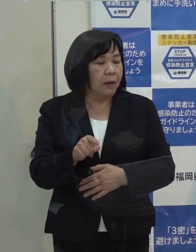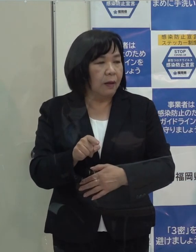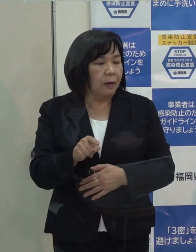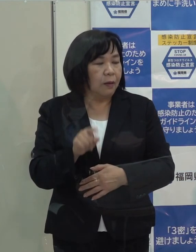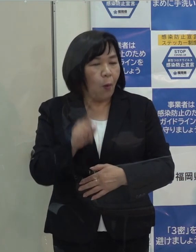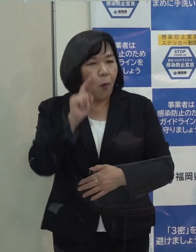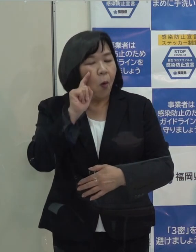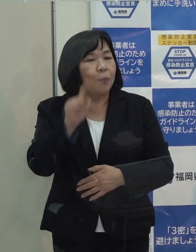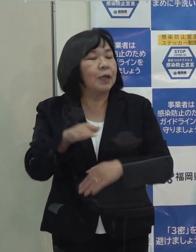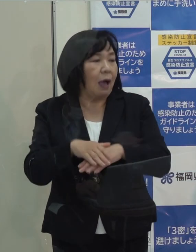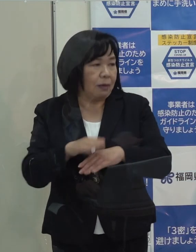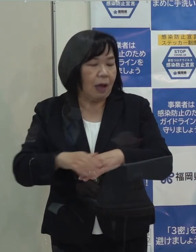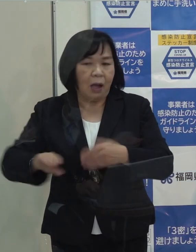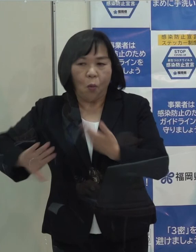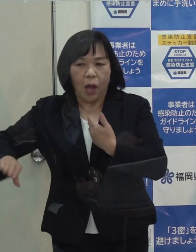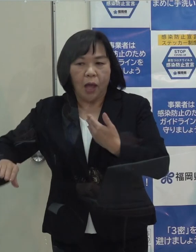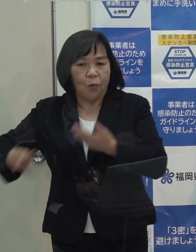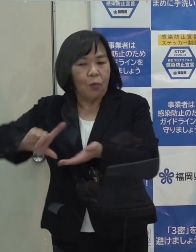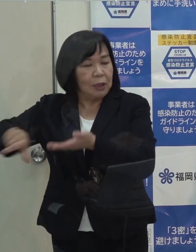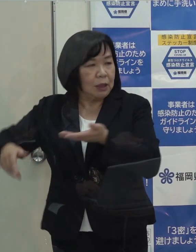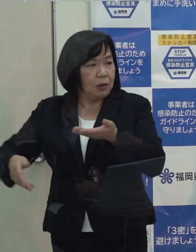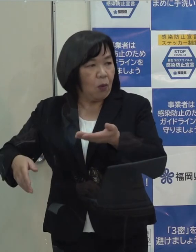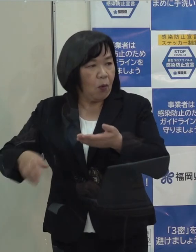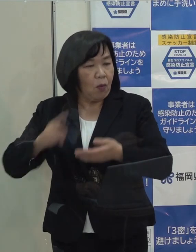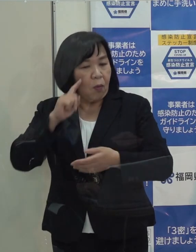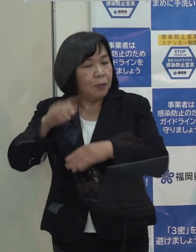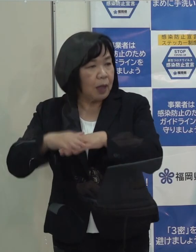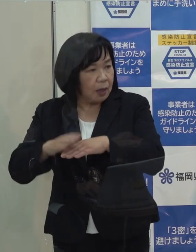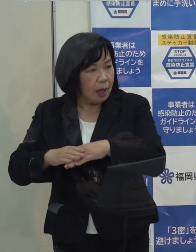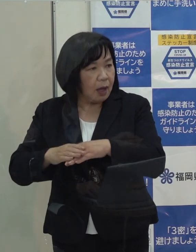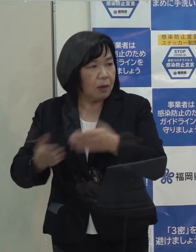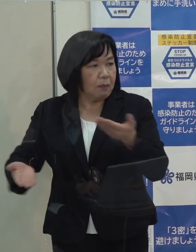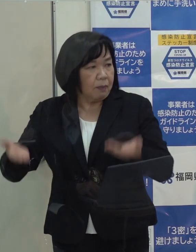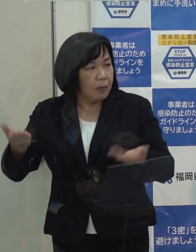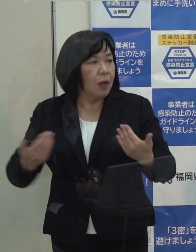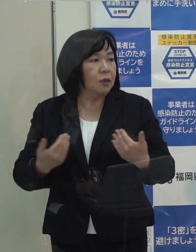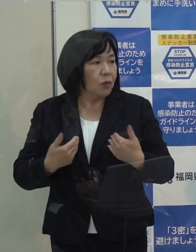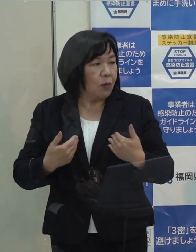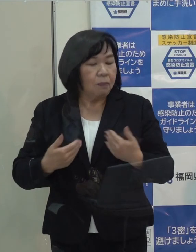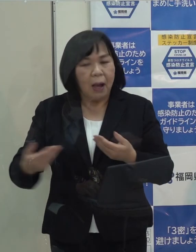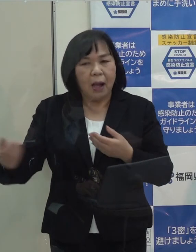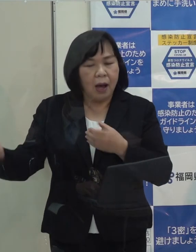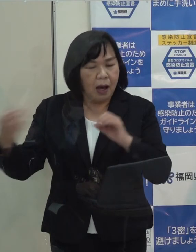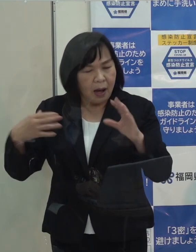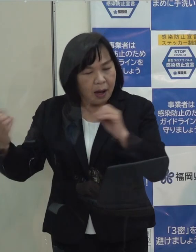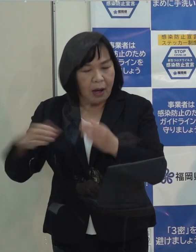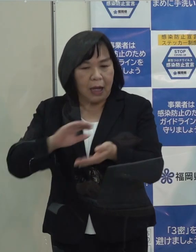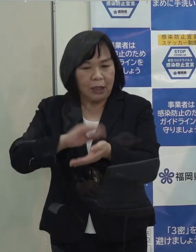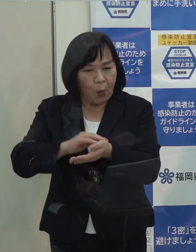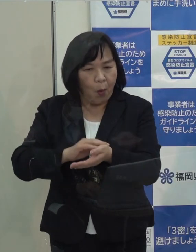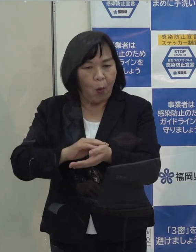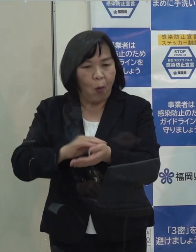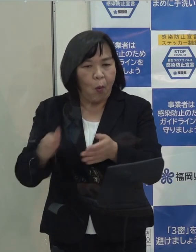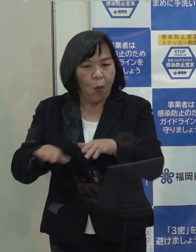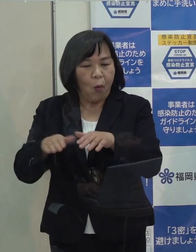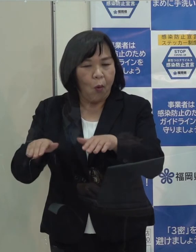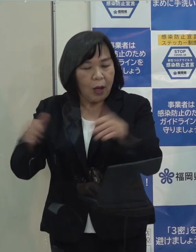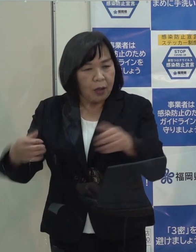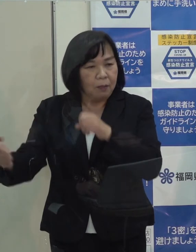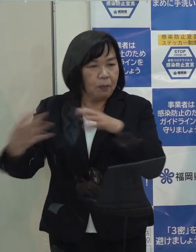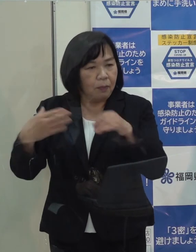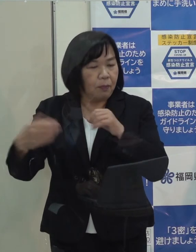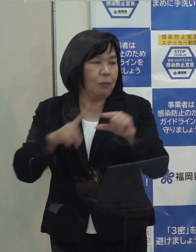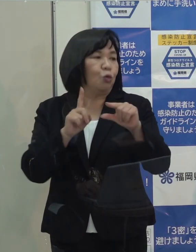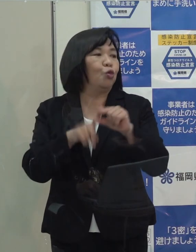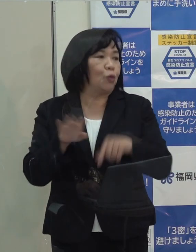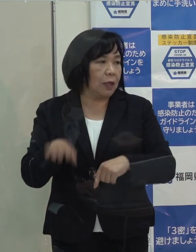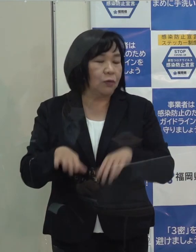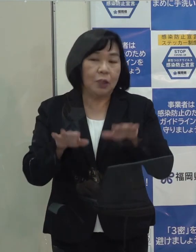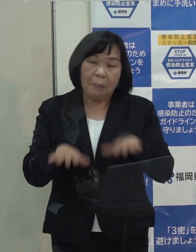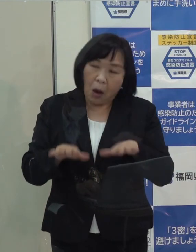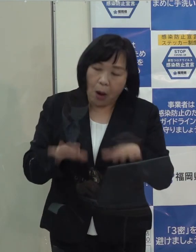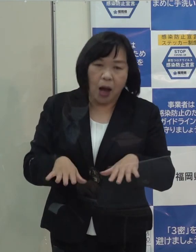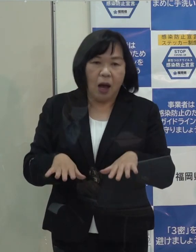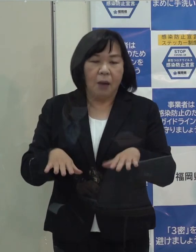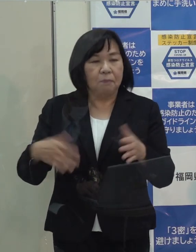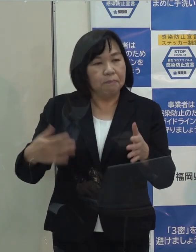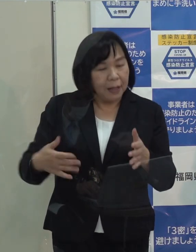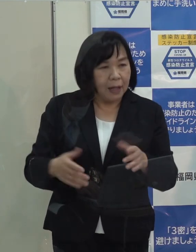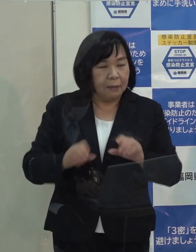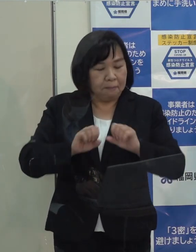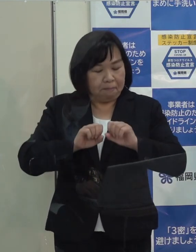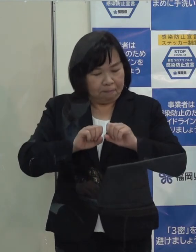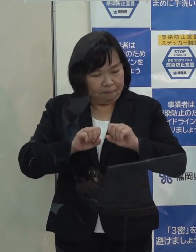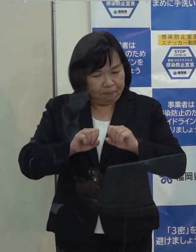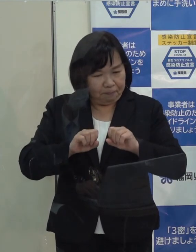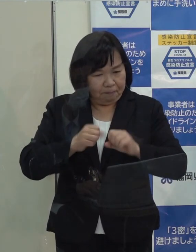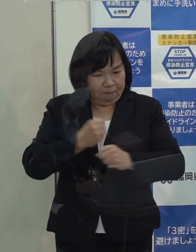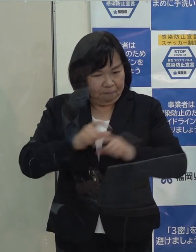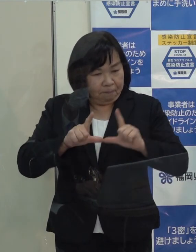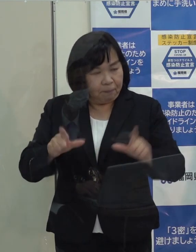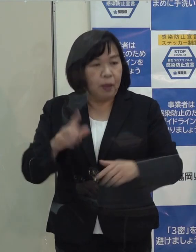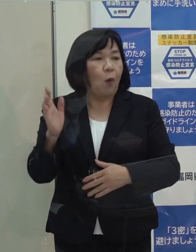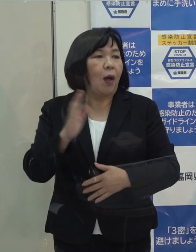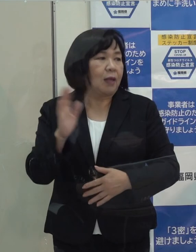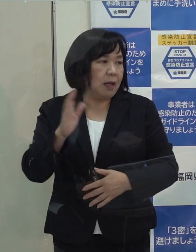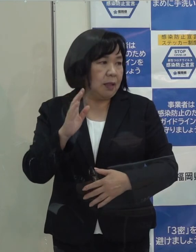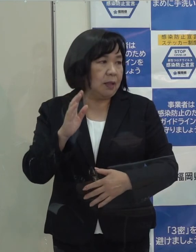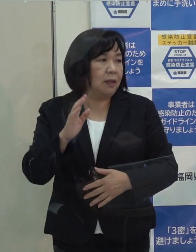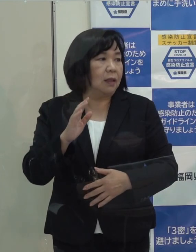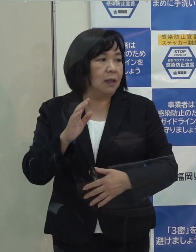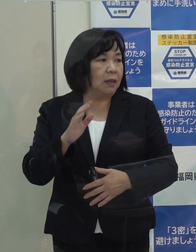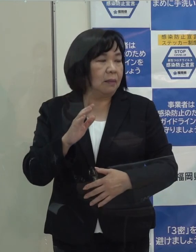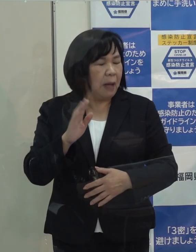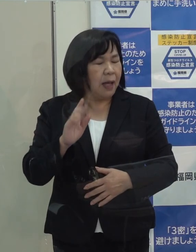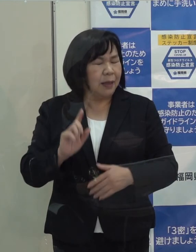他の地域の状況を見てもそう思っており 今 意見交換をずっと医療機関としていますが 今の段階ではこの状況をずっと続けることができれば 何とか回していけます